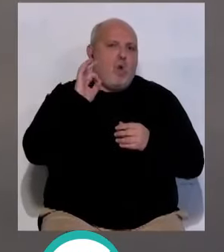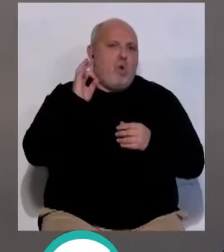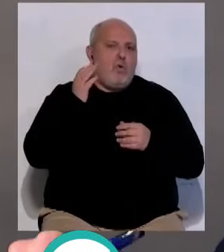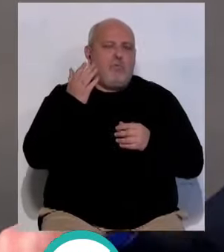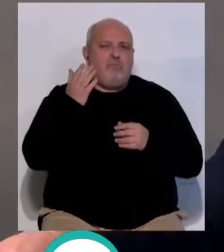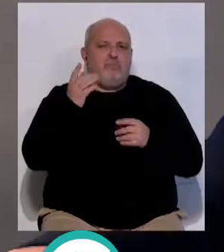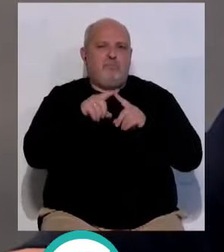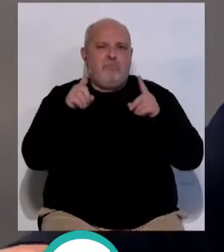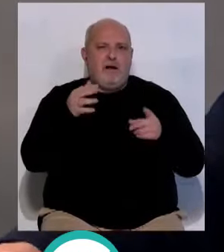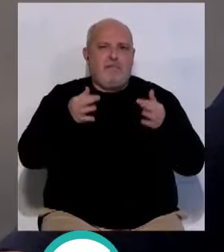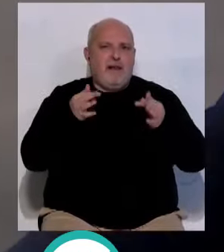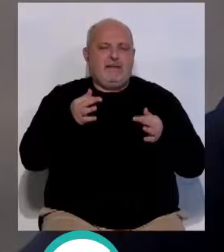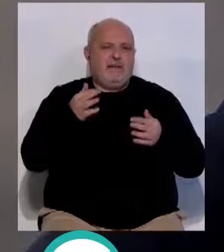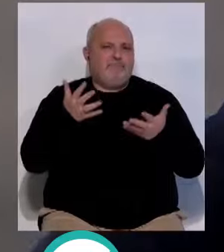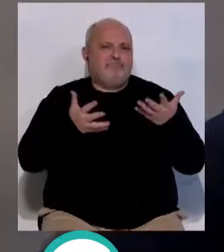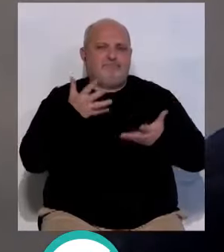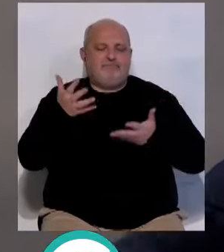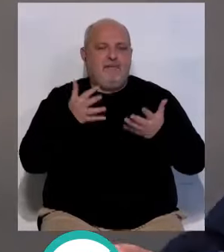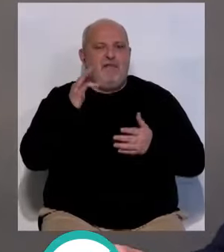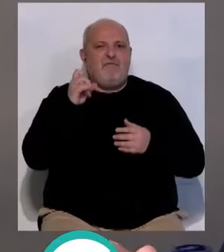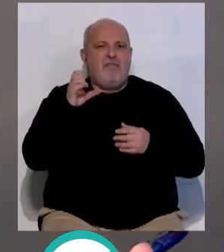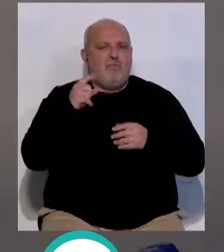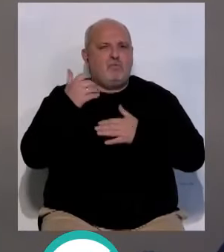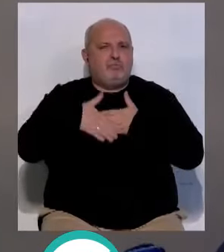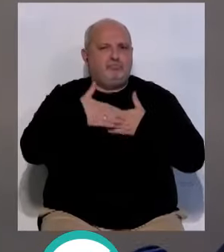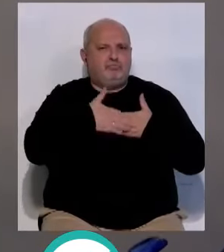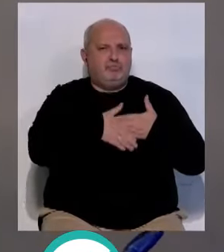El penalti tal Y no pudo no se le ha puesto se le han puesto partidos para ir a por ellos